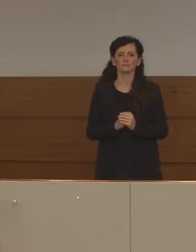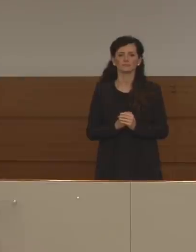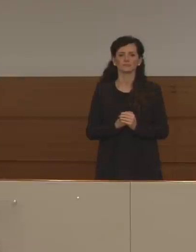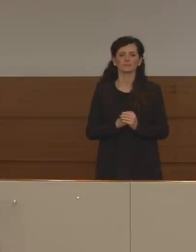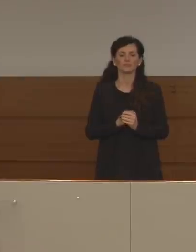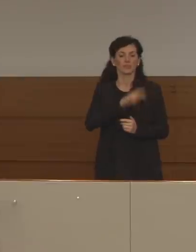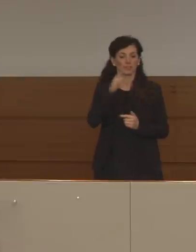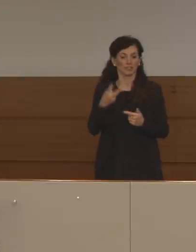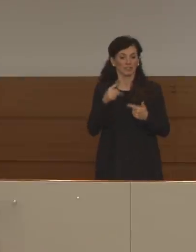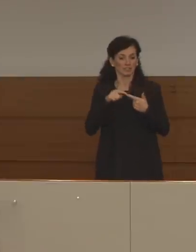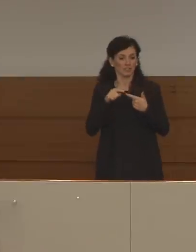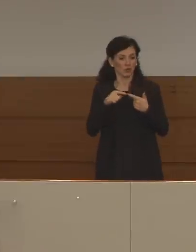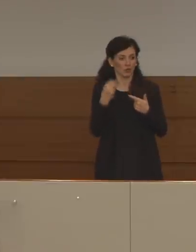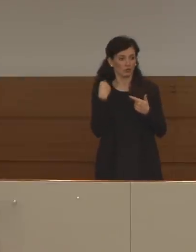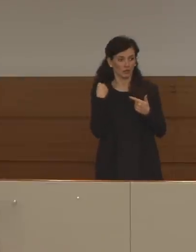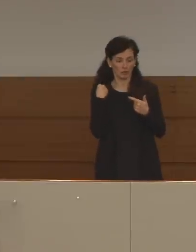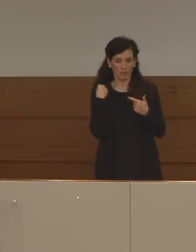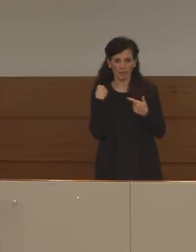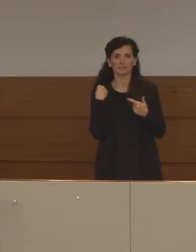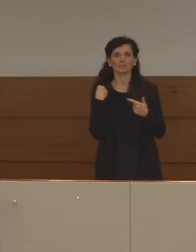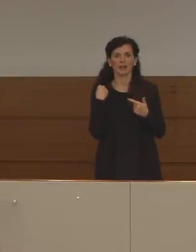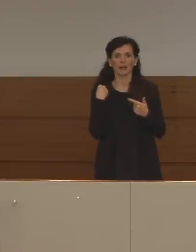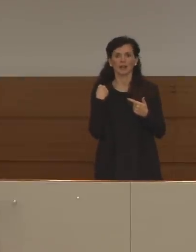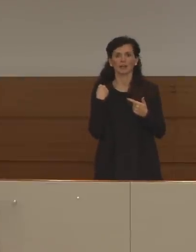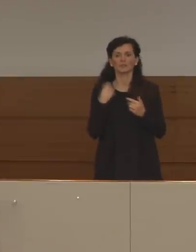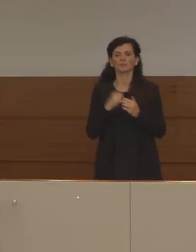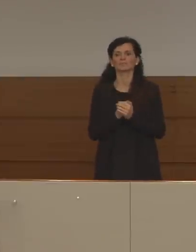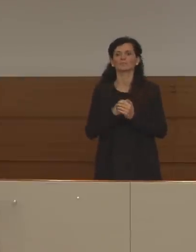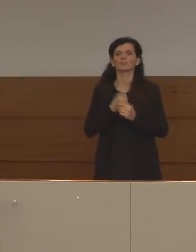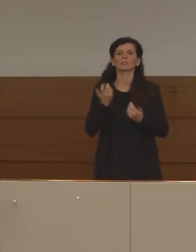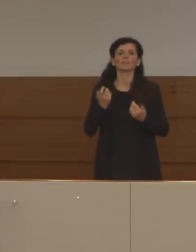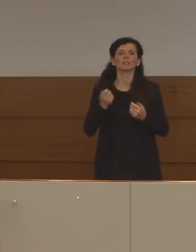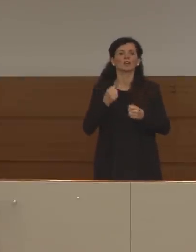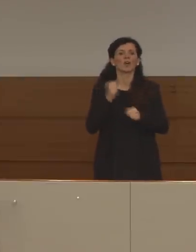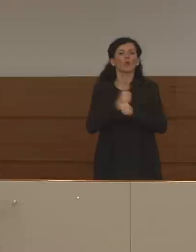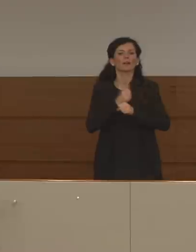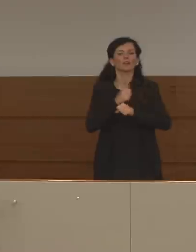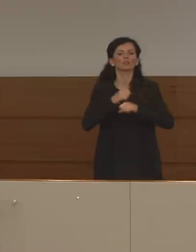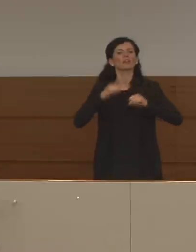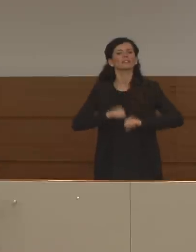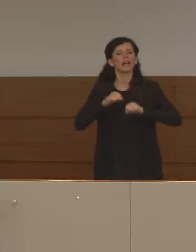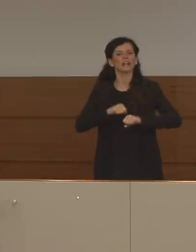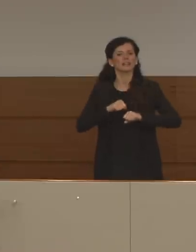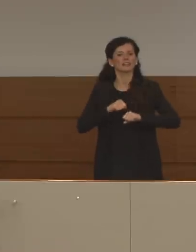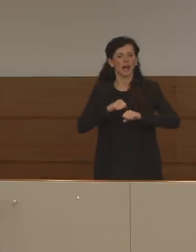domanda sugli operatori sanitari, è un problema comune